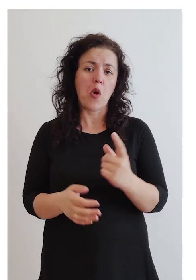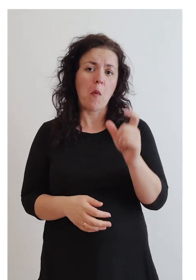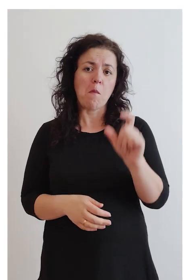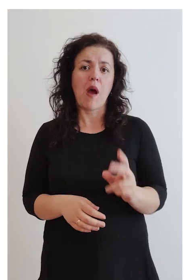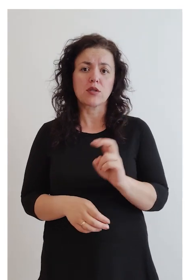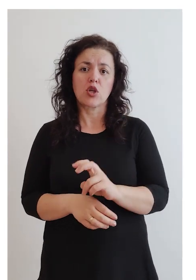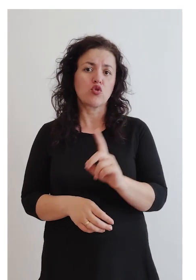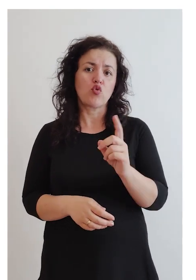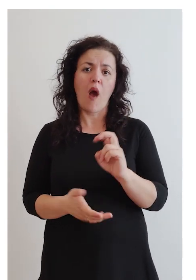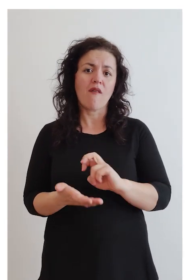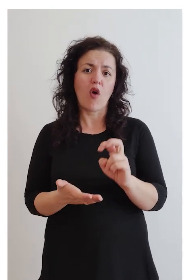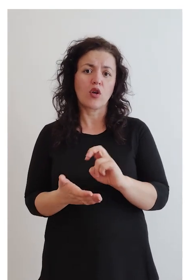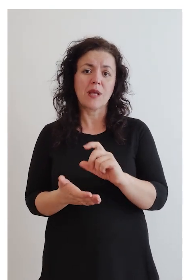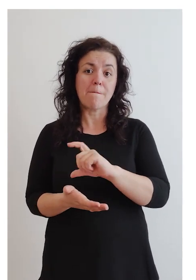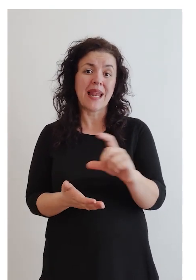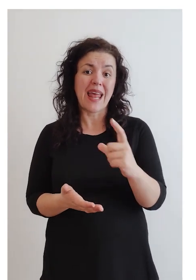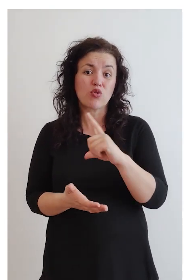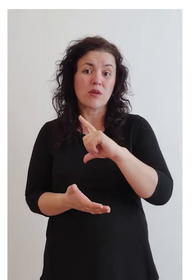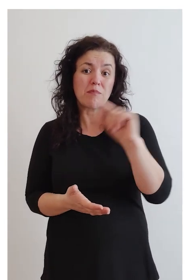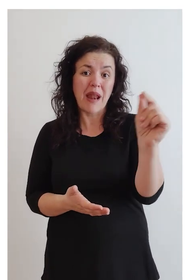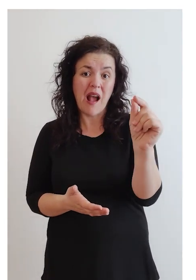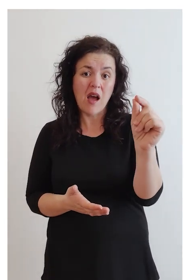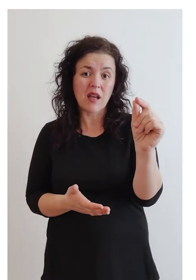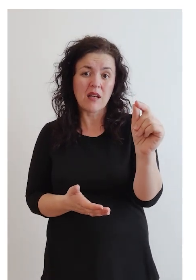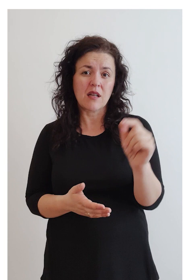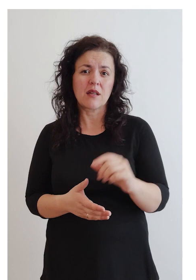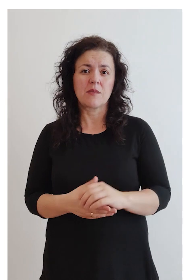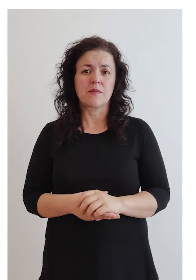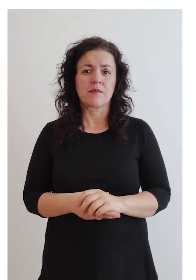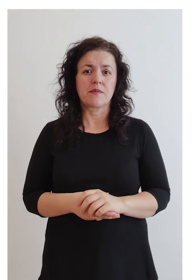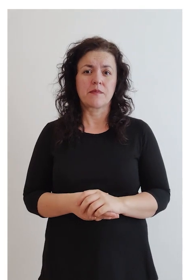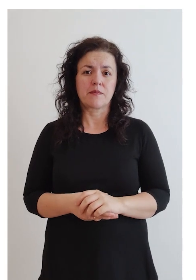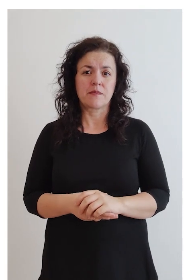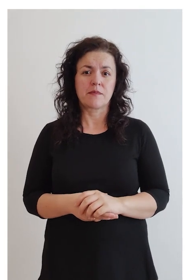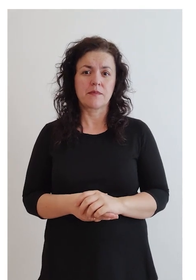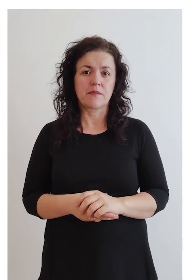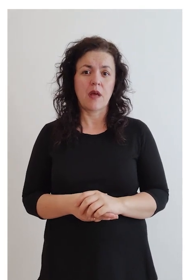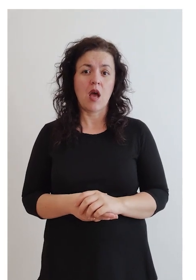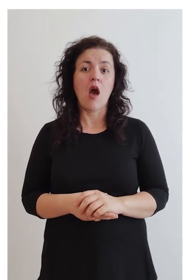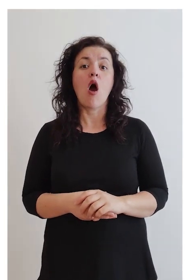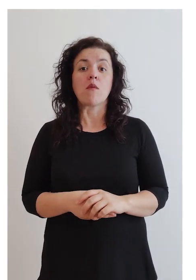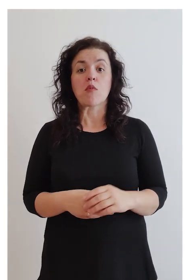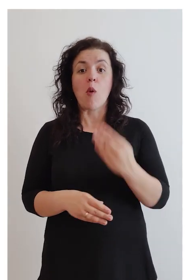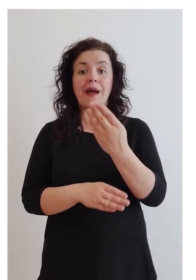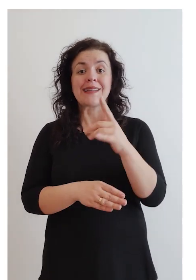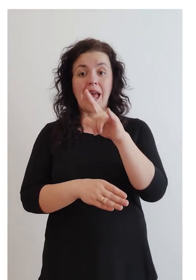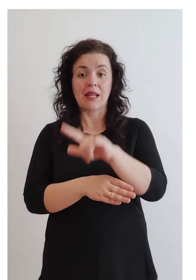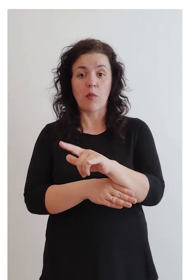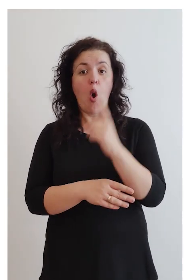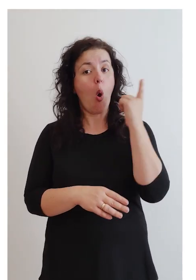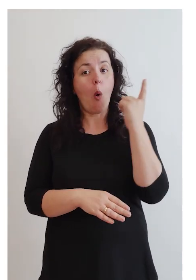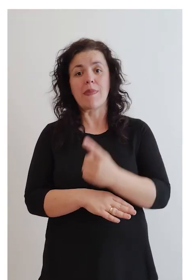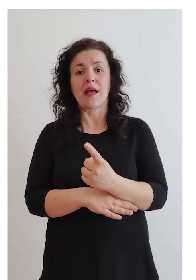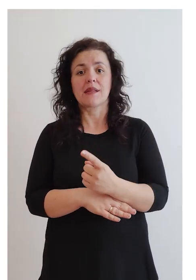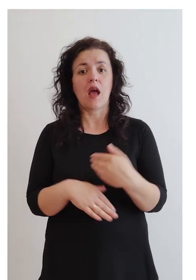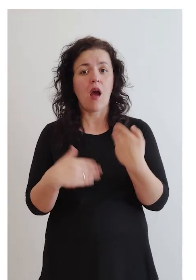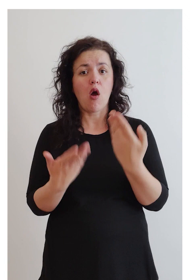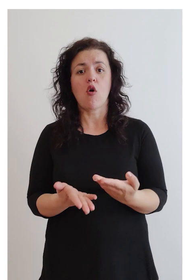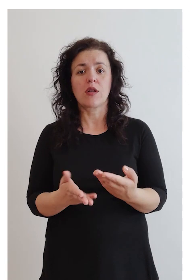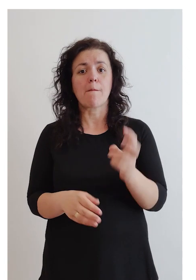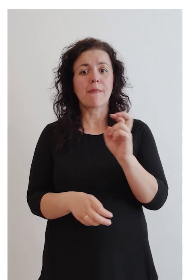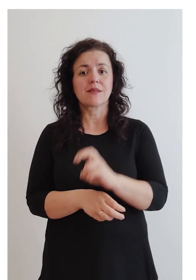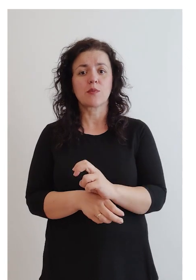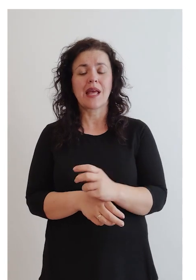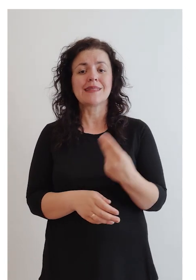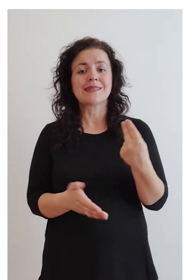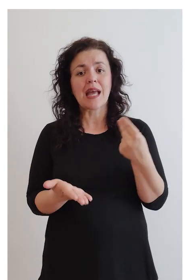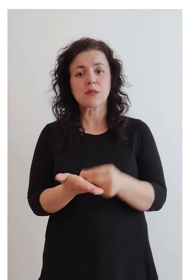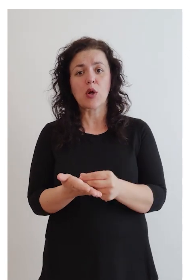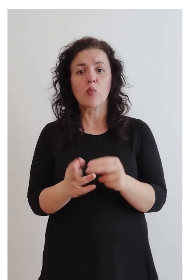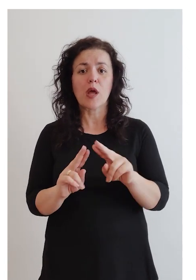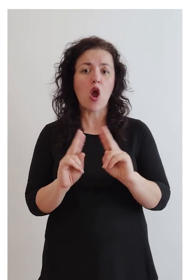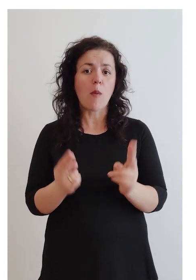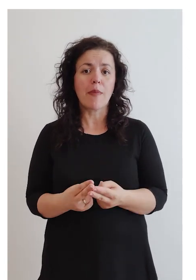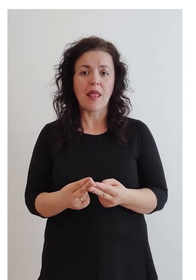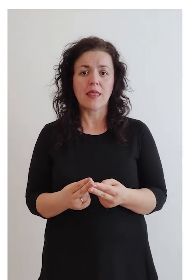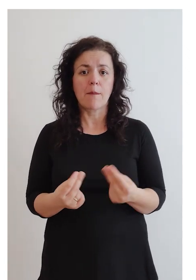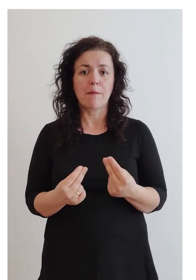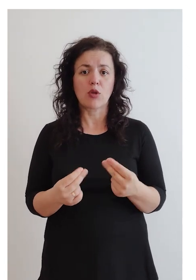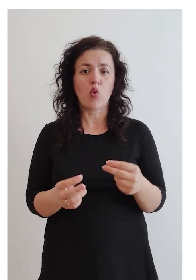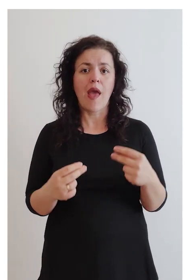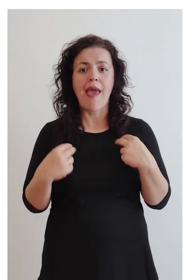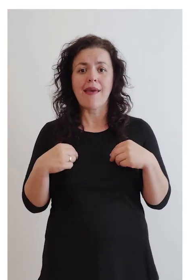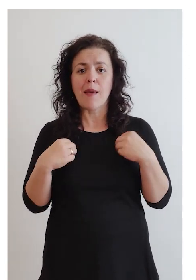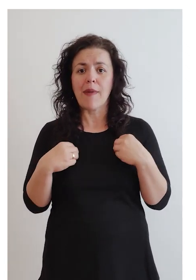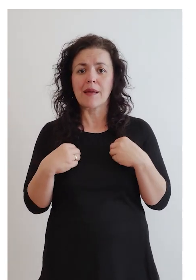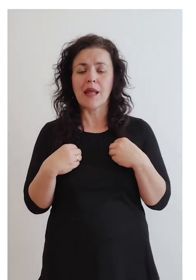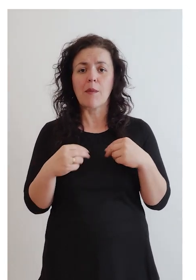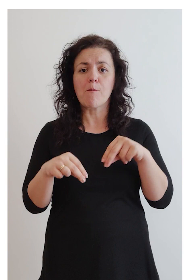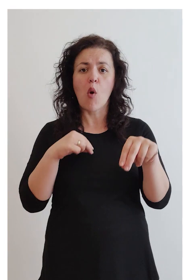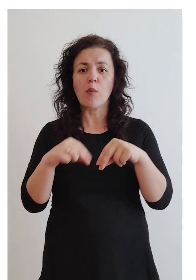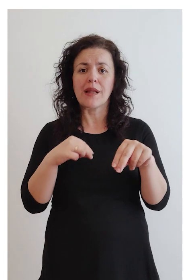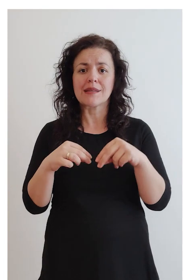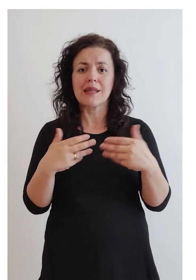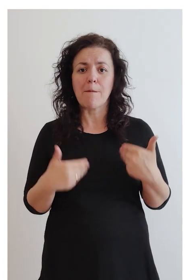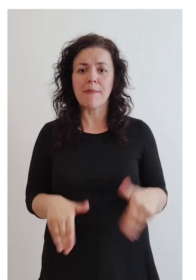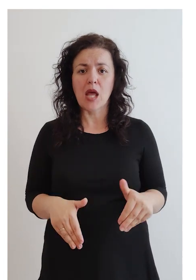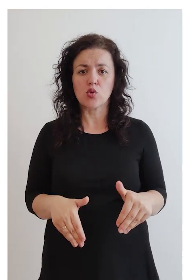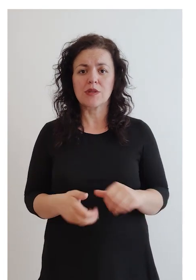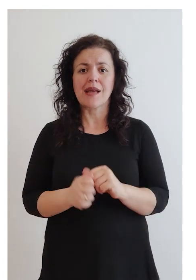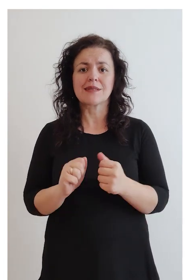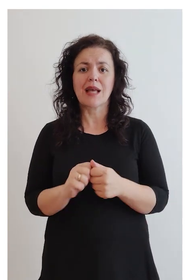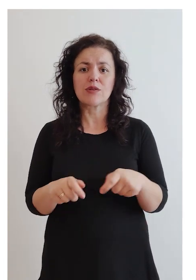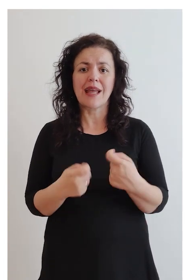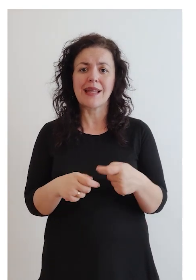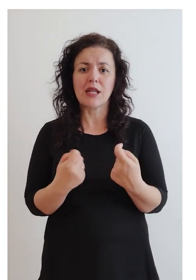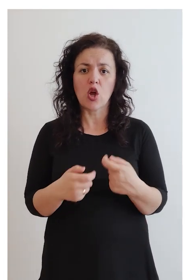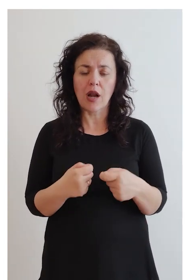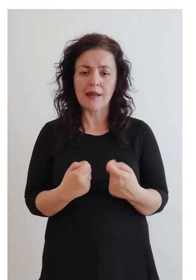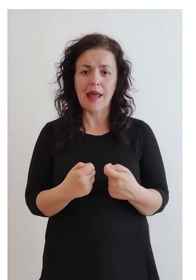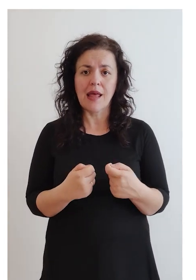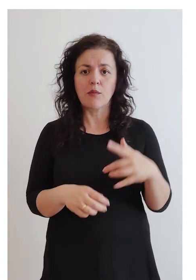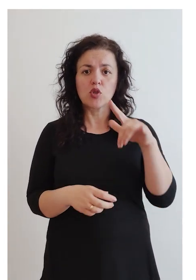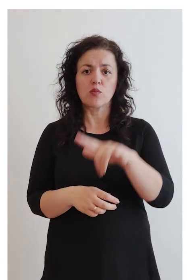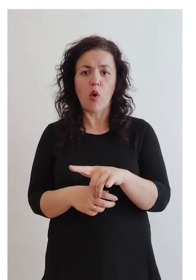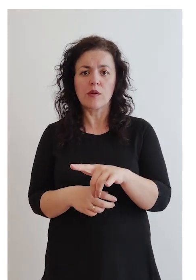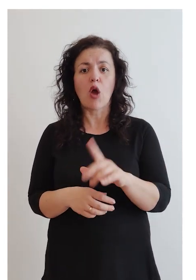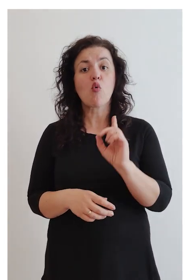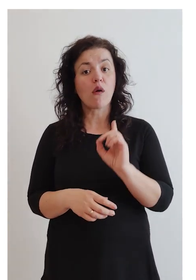Companiile aeriene vor fi obligate să acorde pasagerilor despăgubiri complete pentru echipamentele de mobilitate pierdute sau deteriorate în timpul unui zbor cu condiția ca valoarea acestora să fi fost declarată la check-in